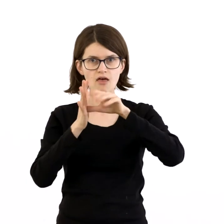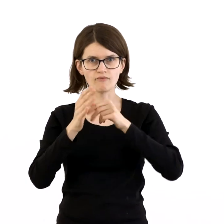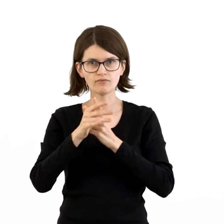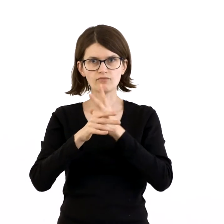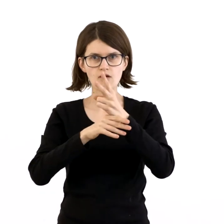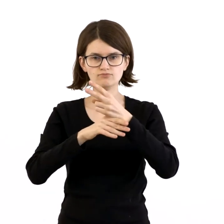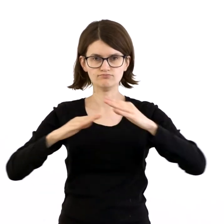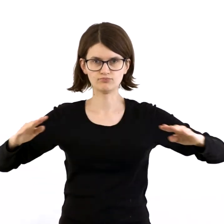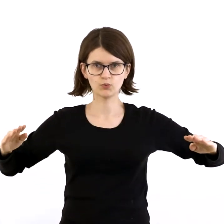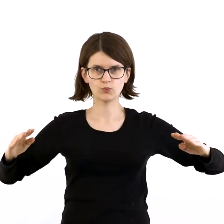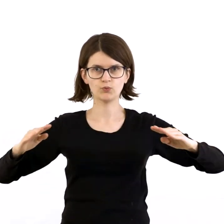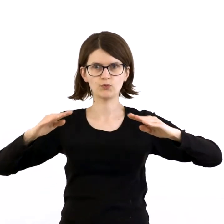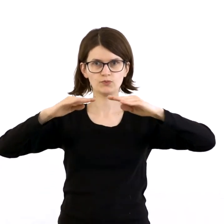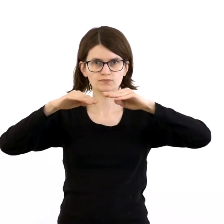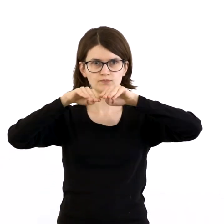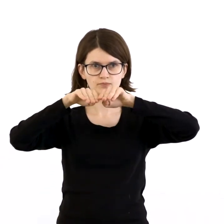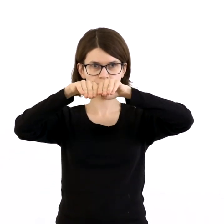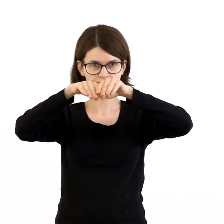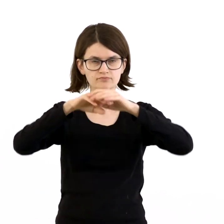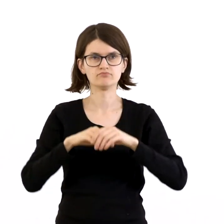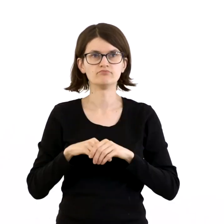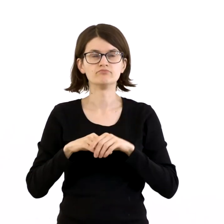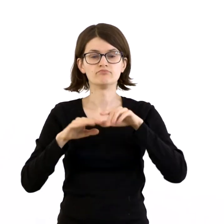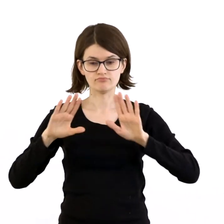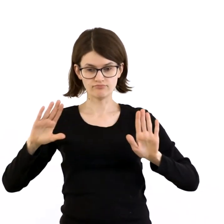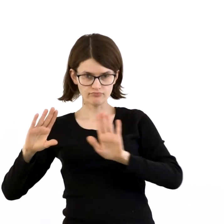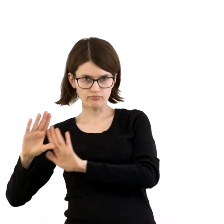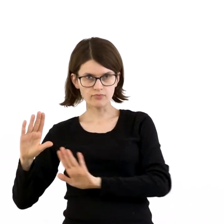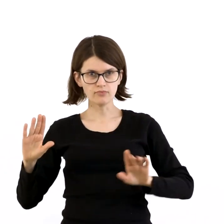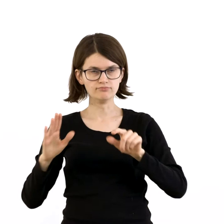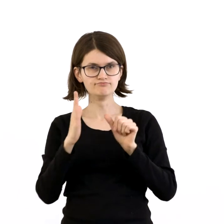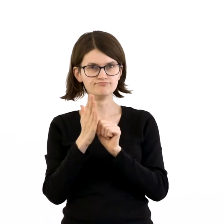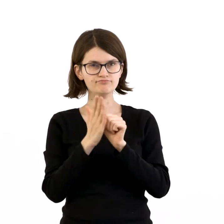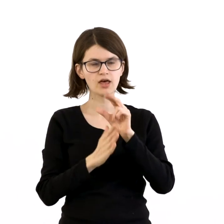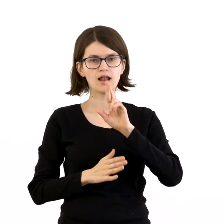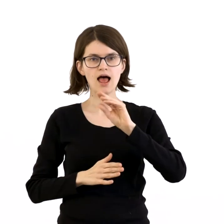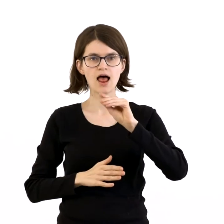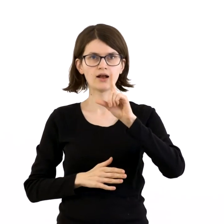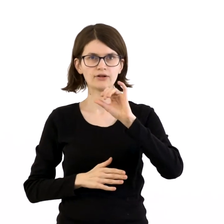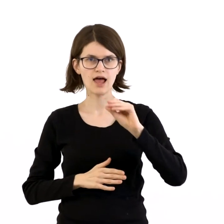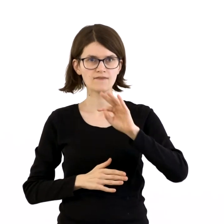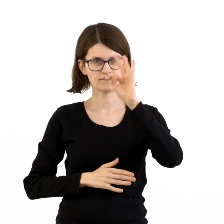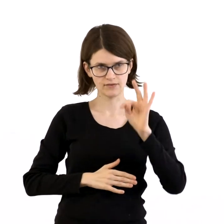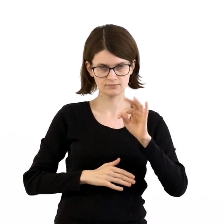Do wnętrza miasta prowadziła rampa, której ściany zdobiły reliefy